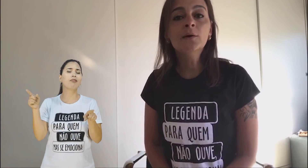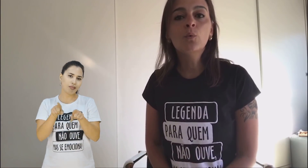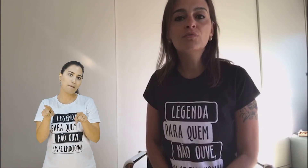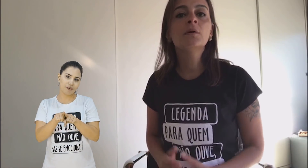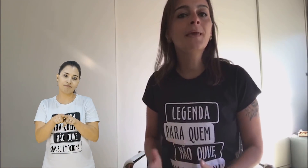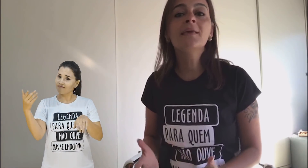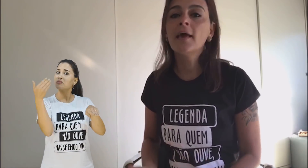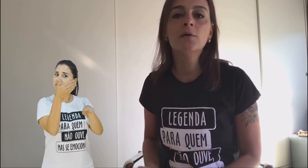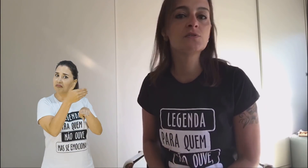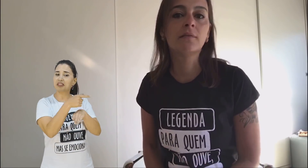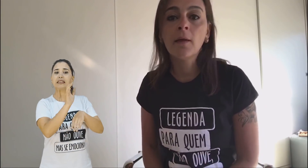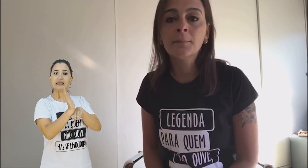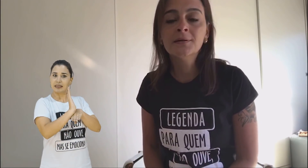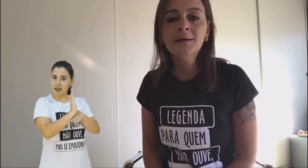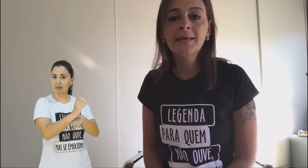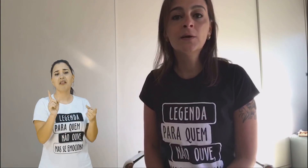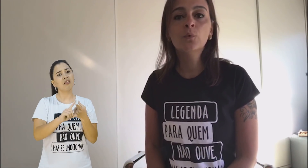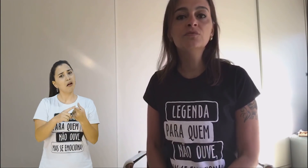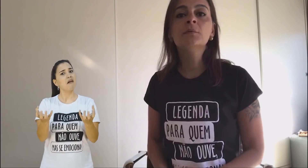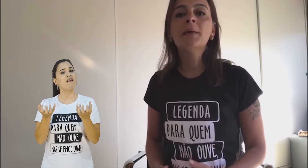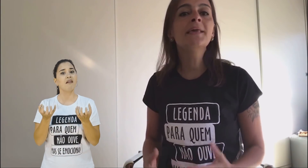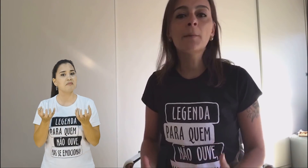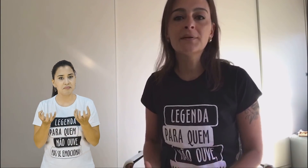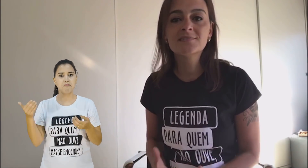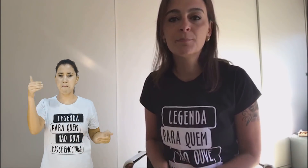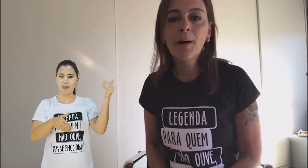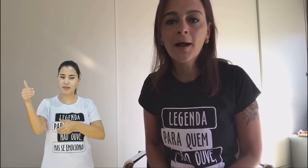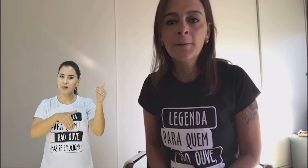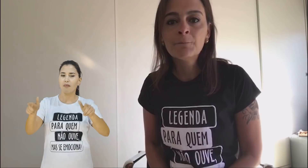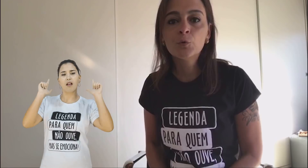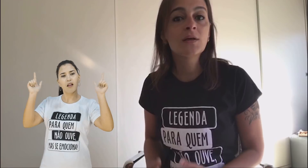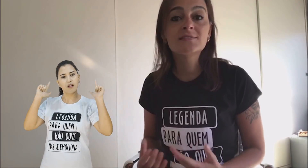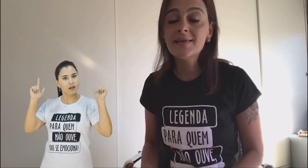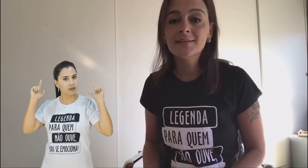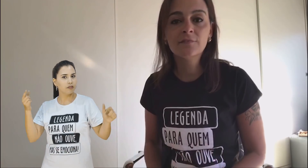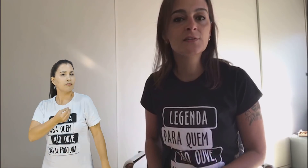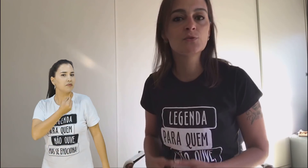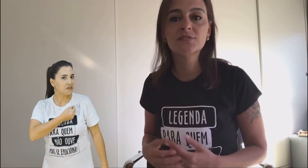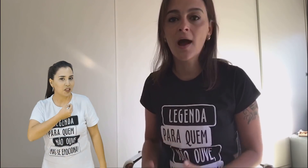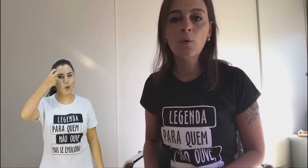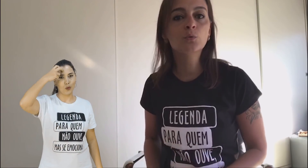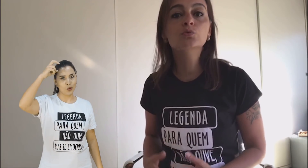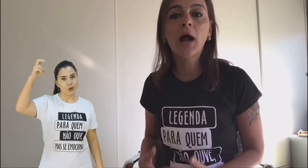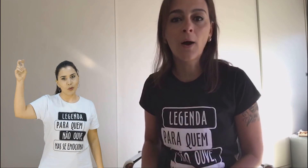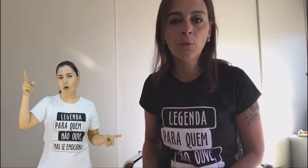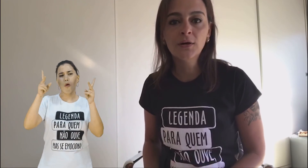Quem não ouve também quer ir ao cinema, também quer participar do lazer e da vida social e cultural